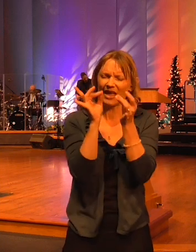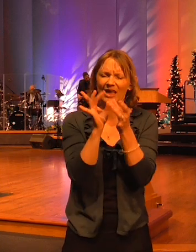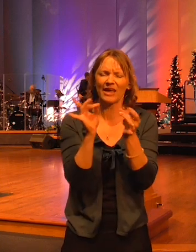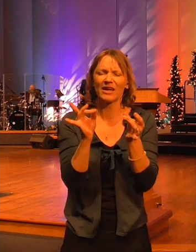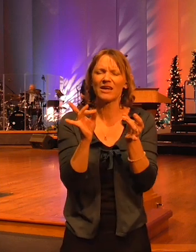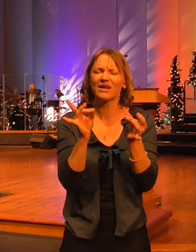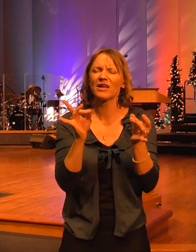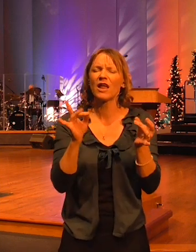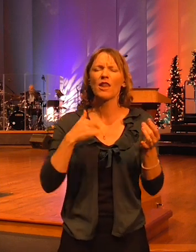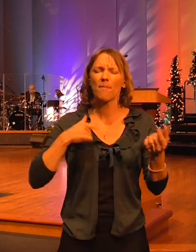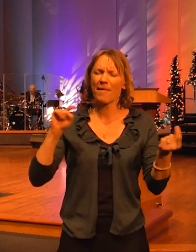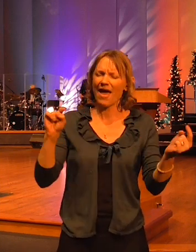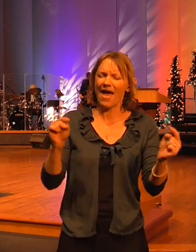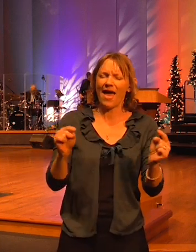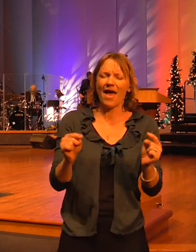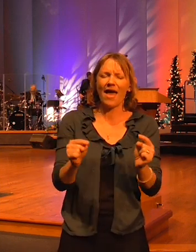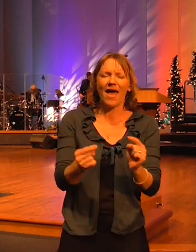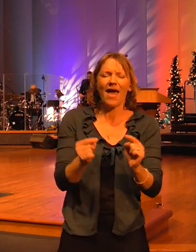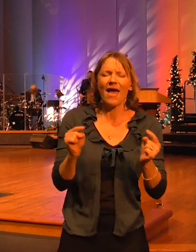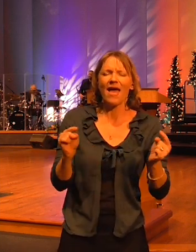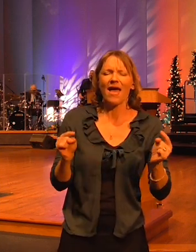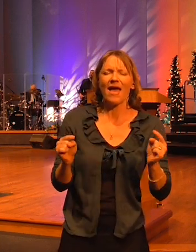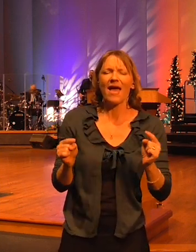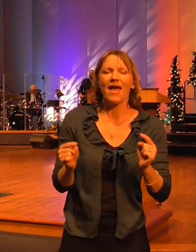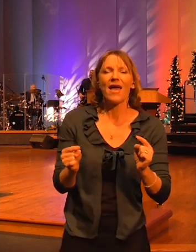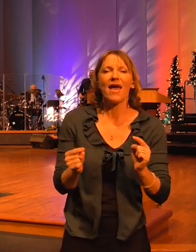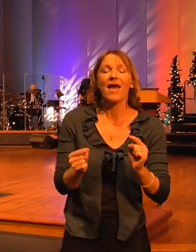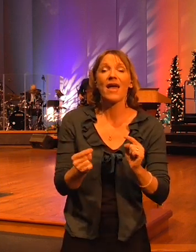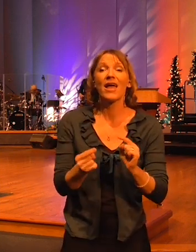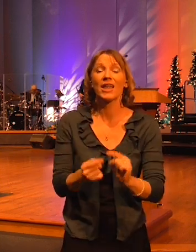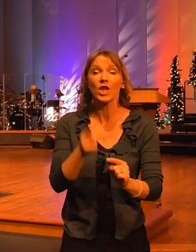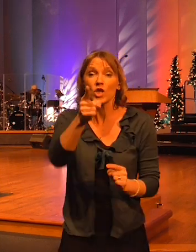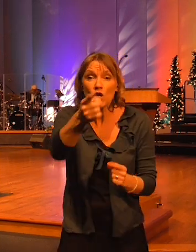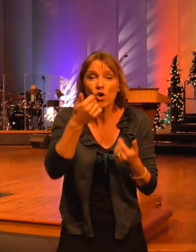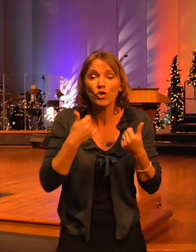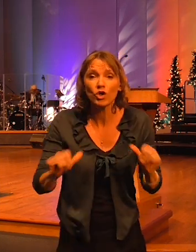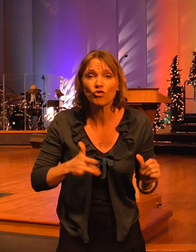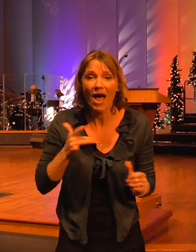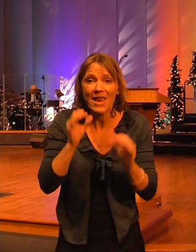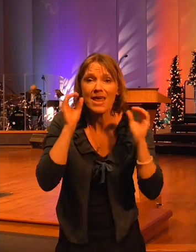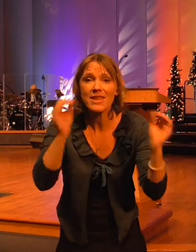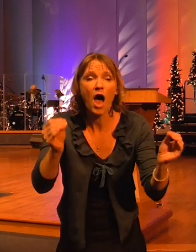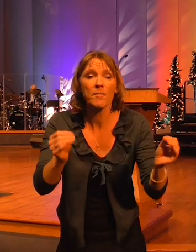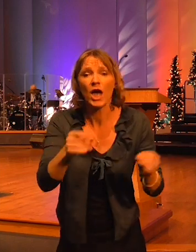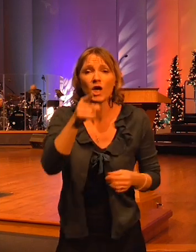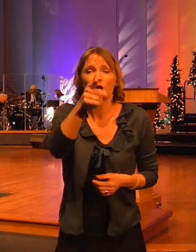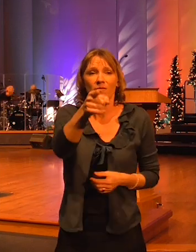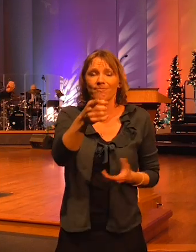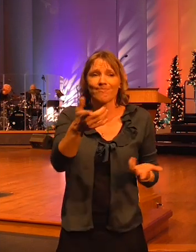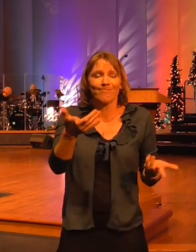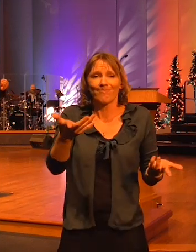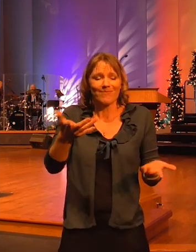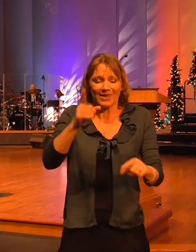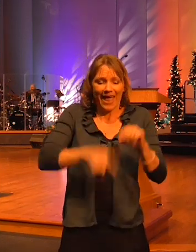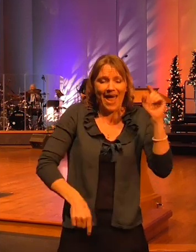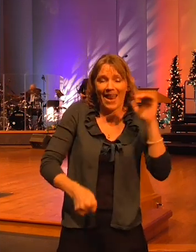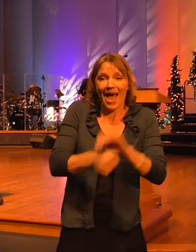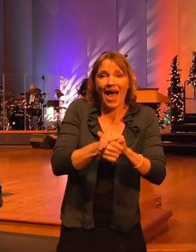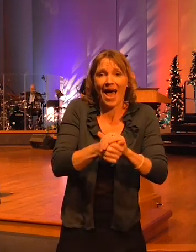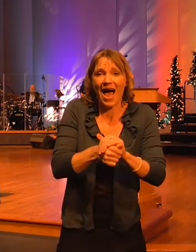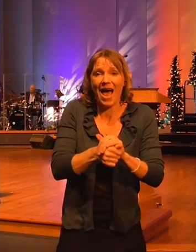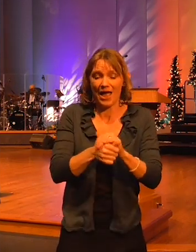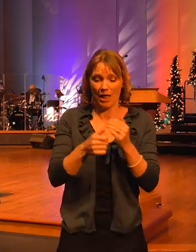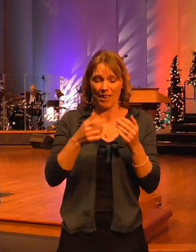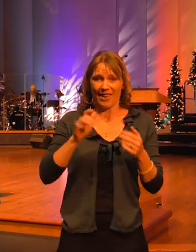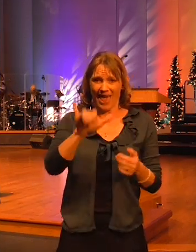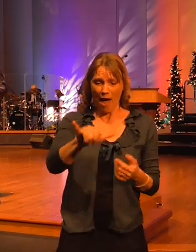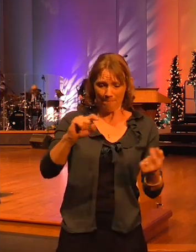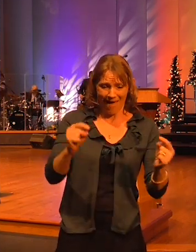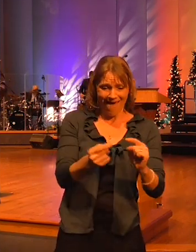dolor puedes intentar saber no hay ningún lugar donde esconder el dolor